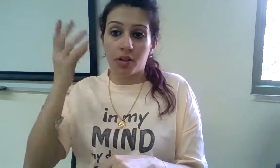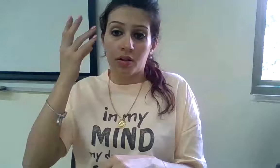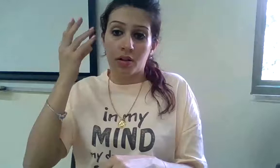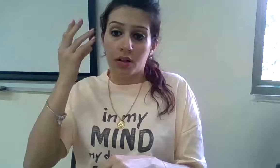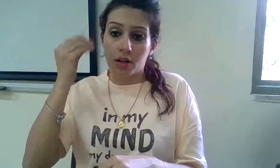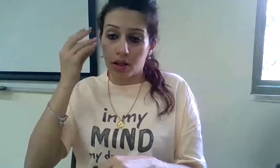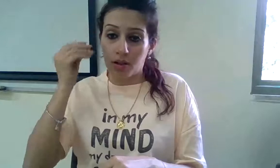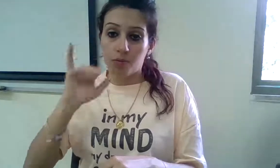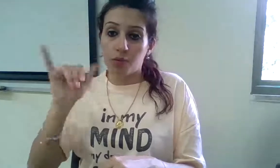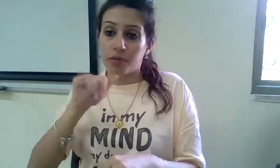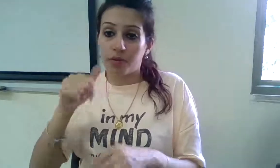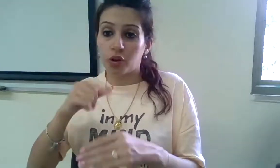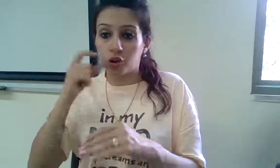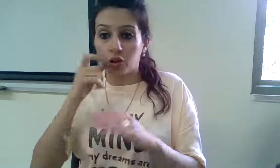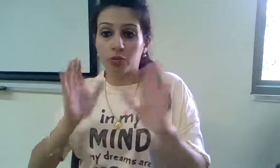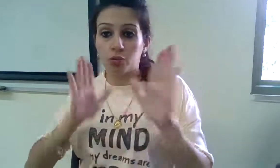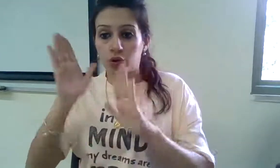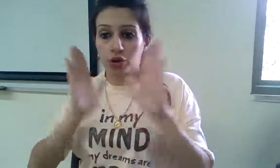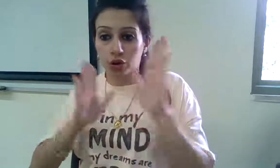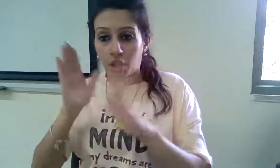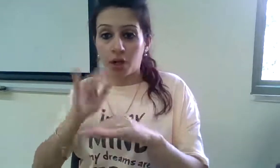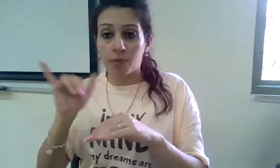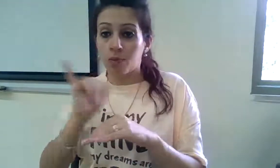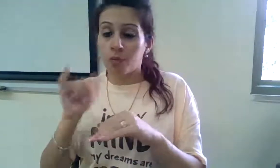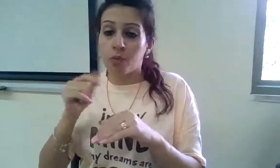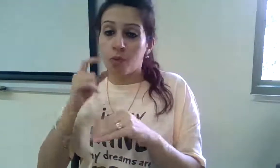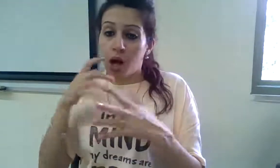لذلك فأن ما تقوم به